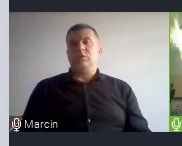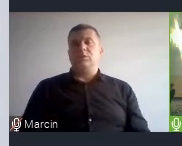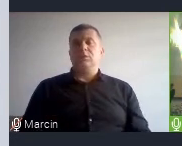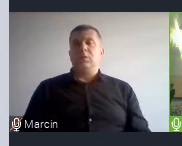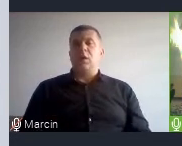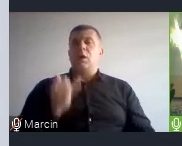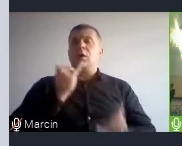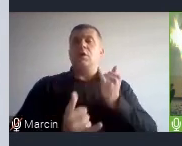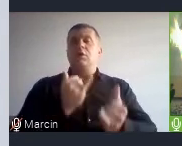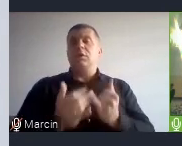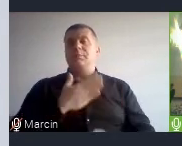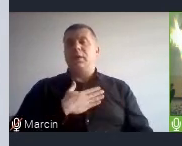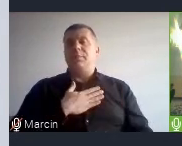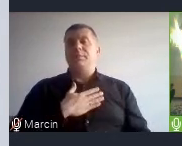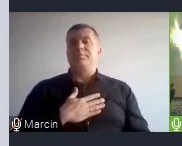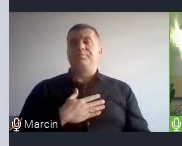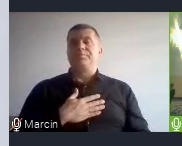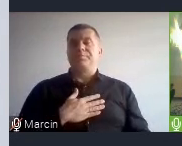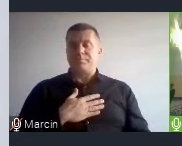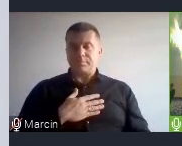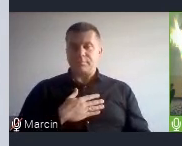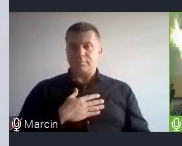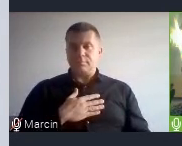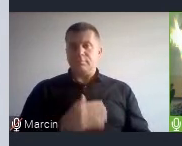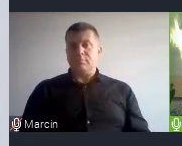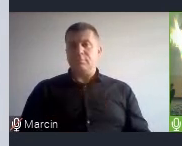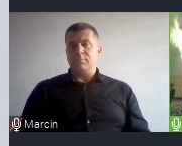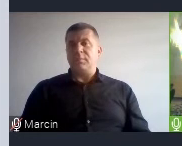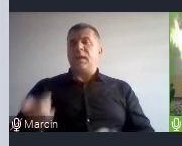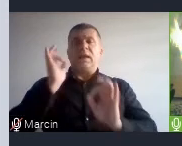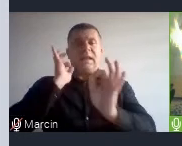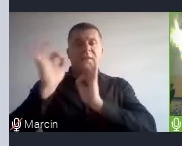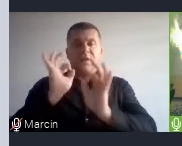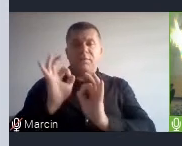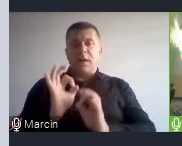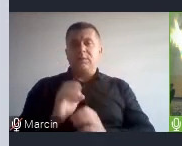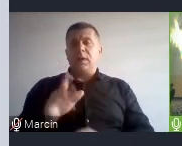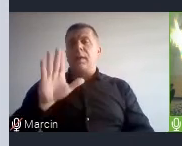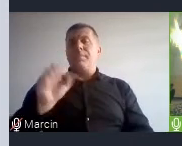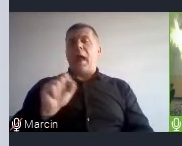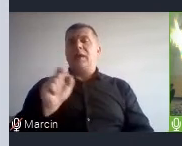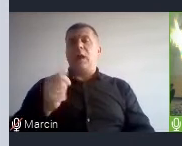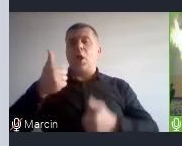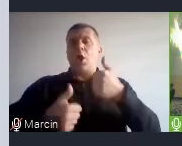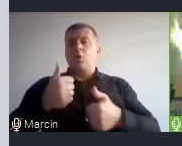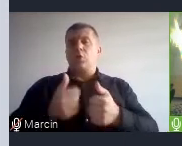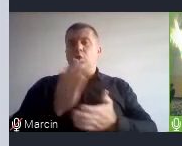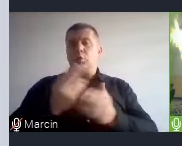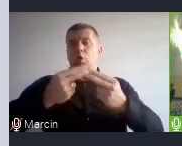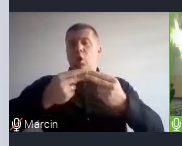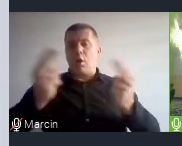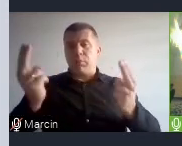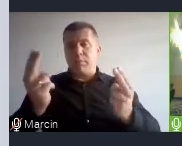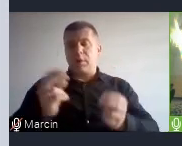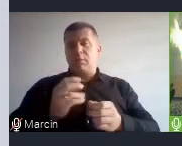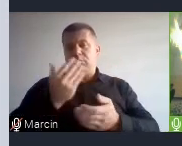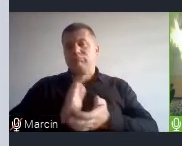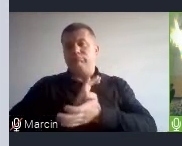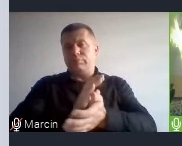Jeśli natomiast jest to informacja, o tym, że na Bazie Konkurencyjności opublikowałem zapytanie,